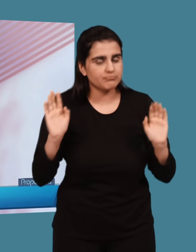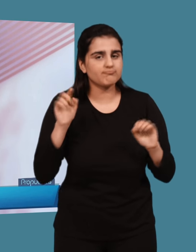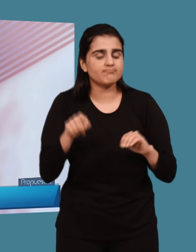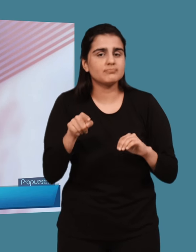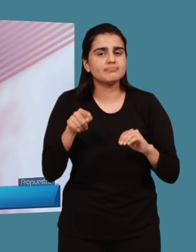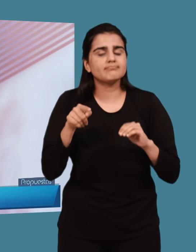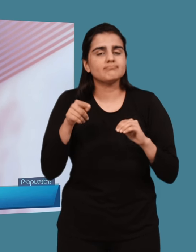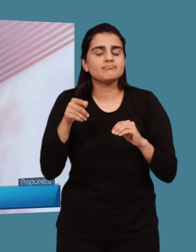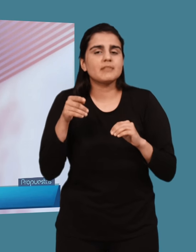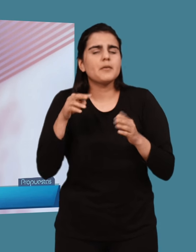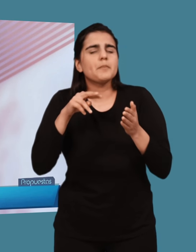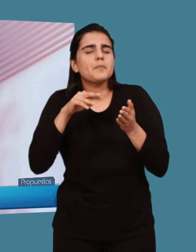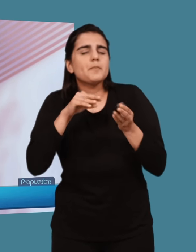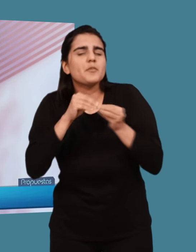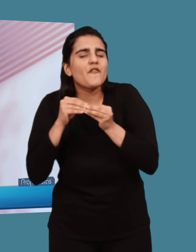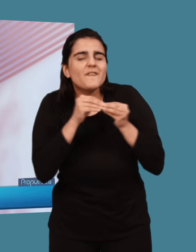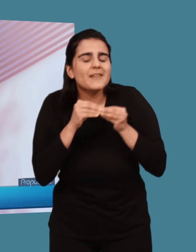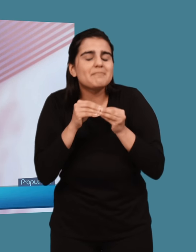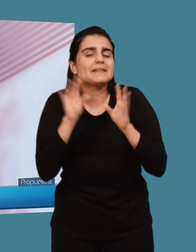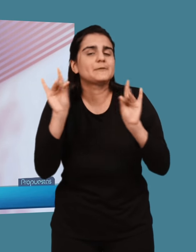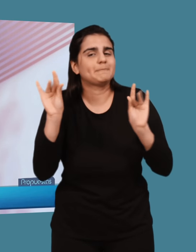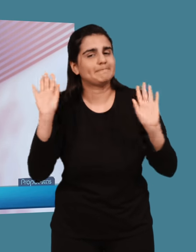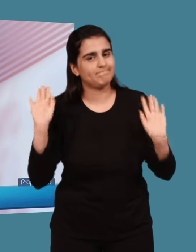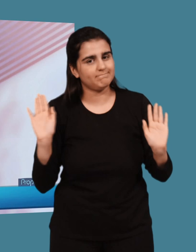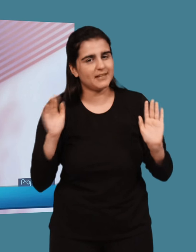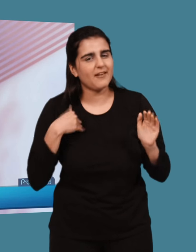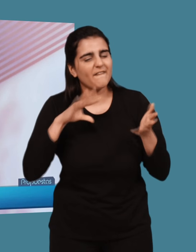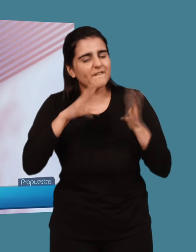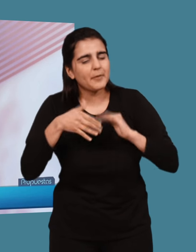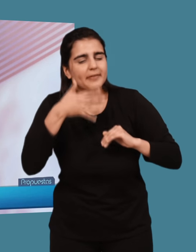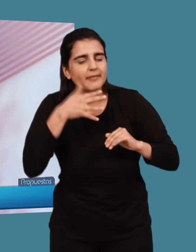El problema es complejo, no puede leerse